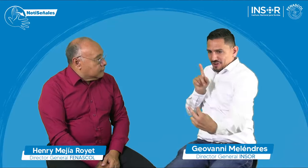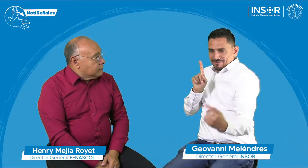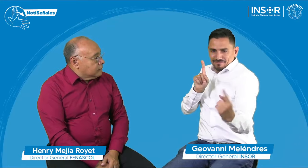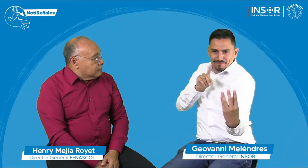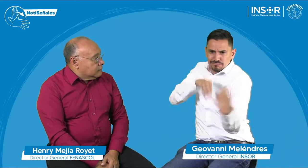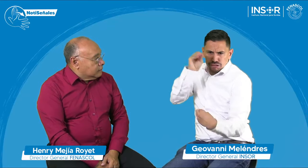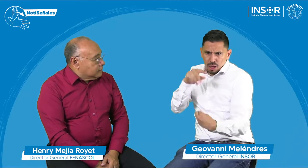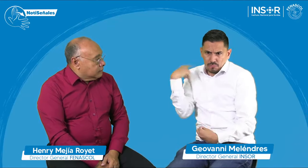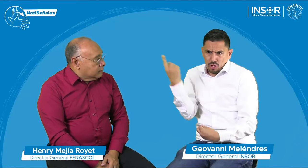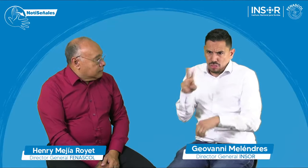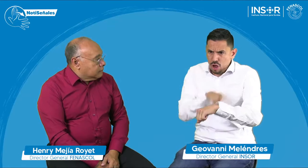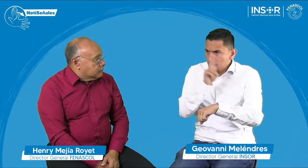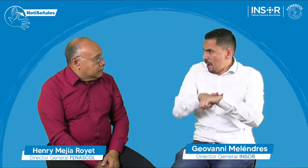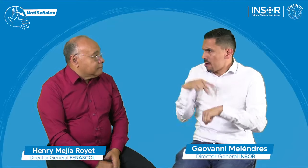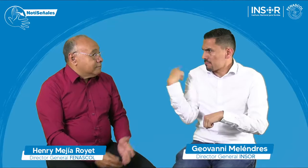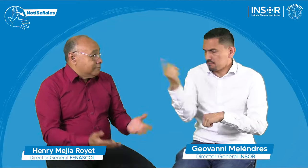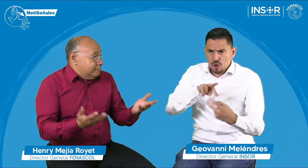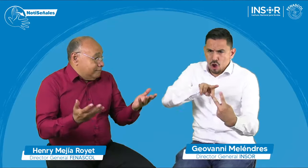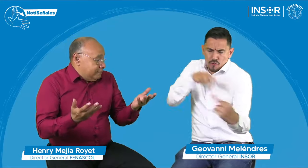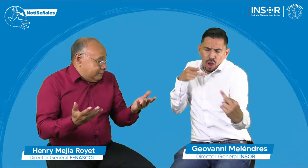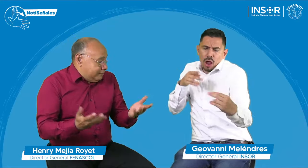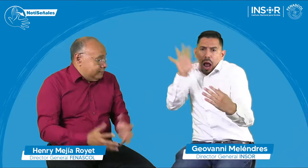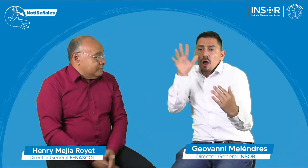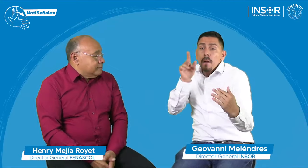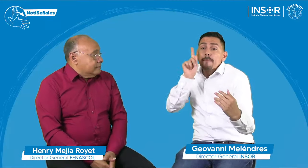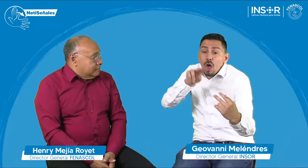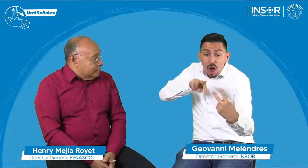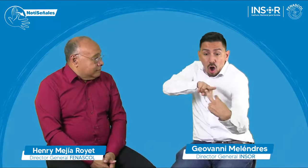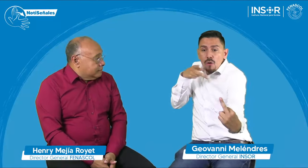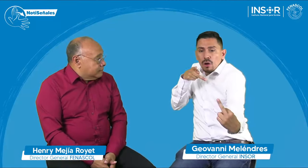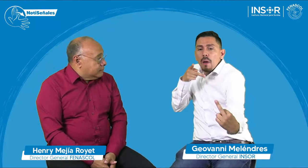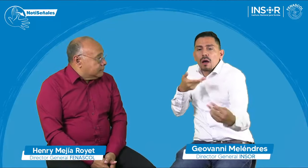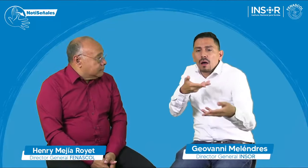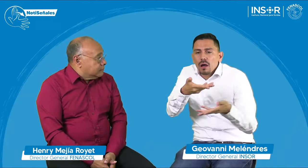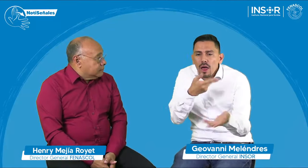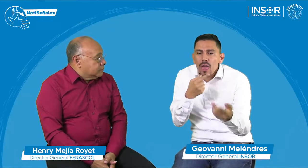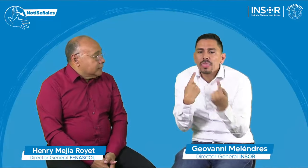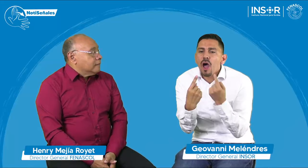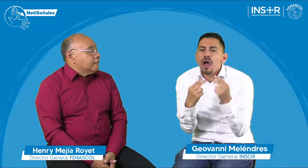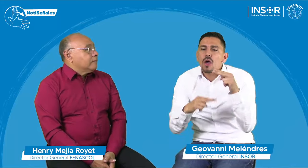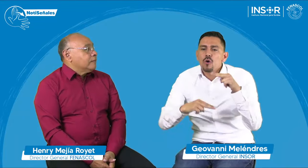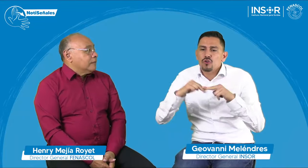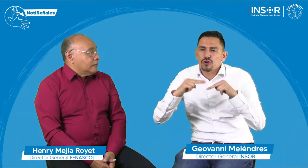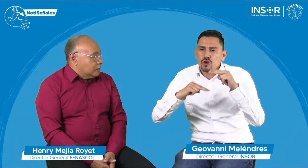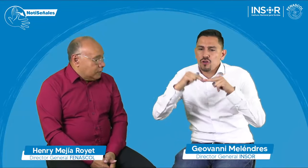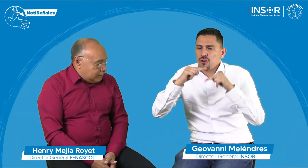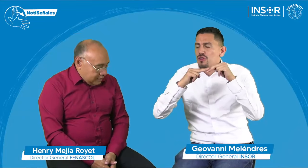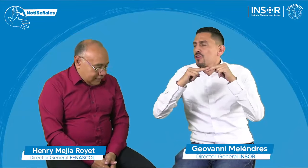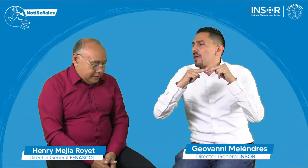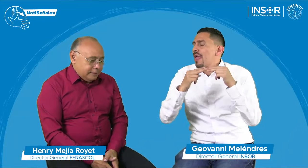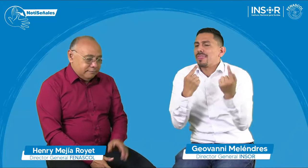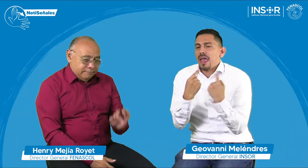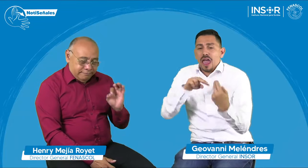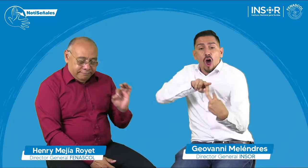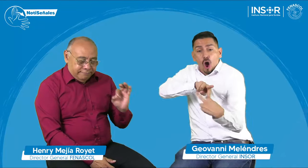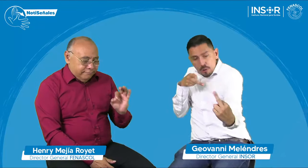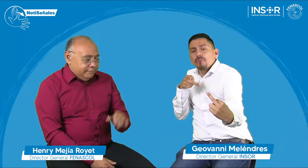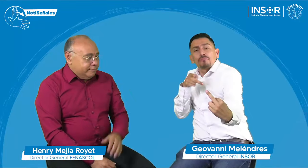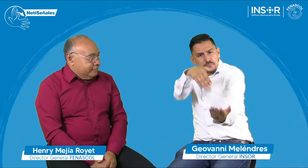pienso que cuando tenemos opiniones contrarias eso es normal, es totalmente normal.